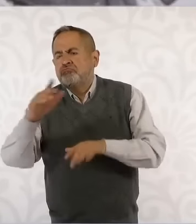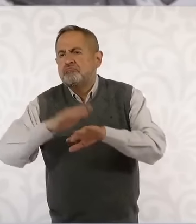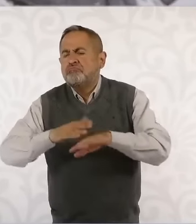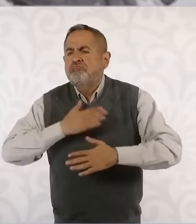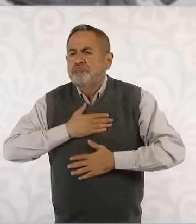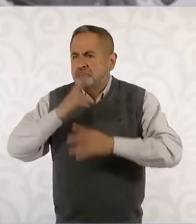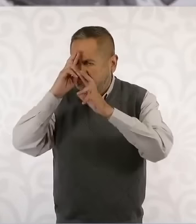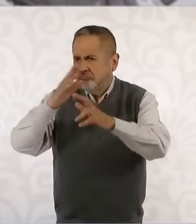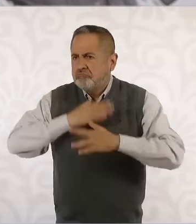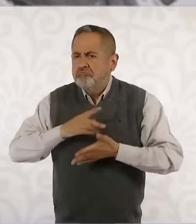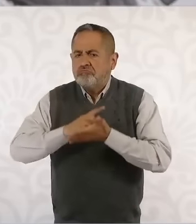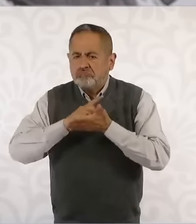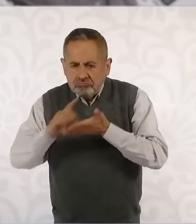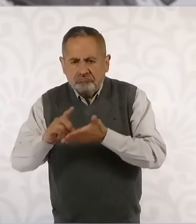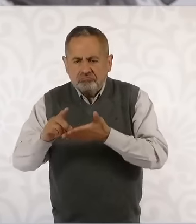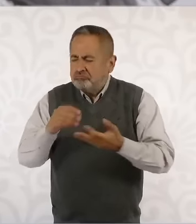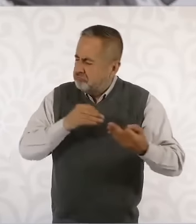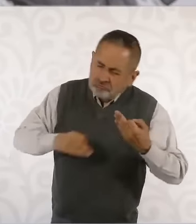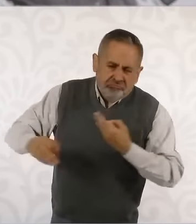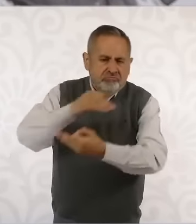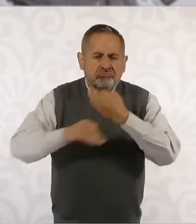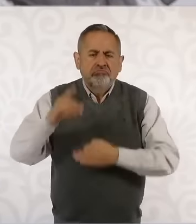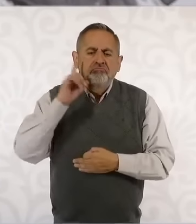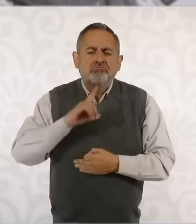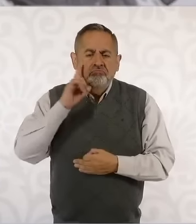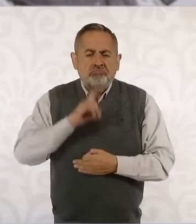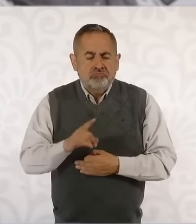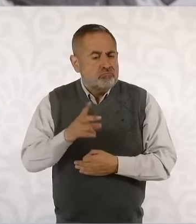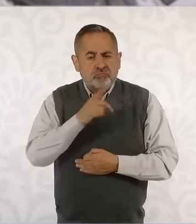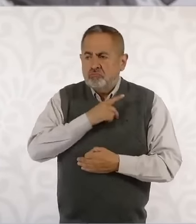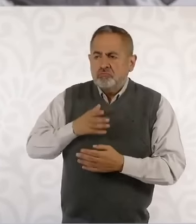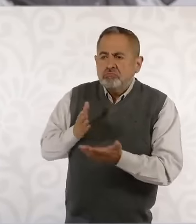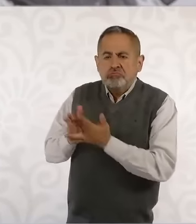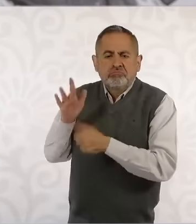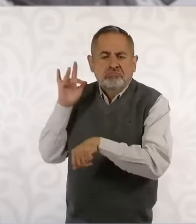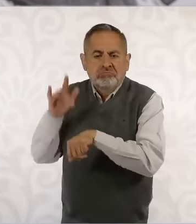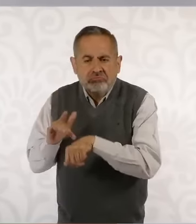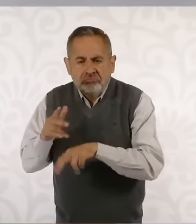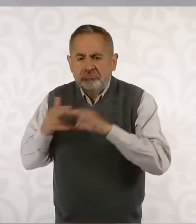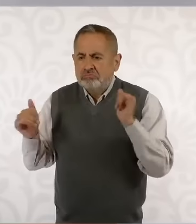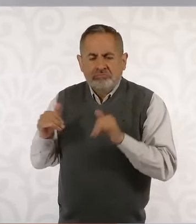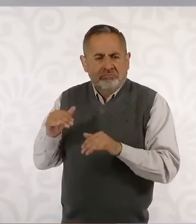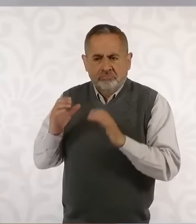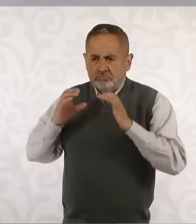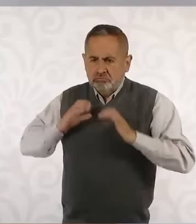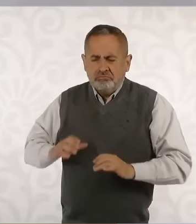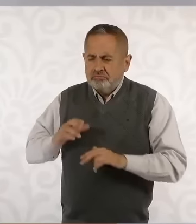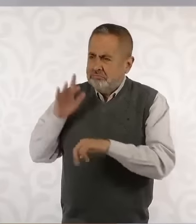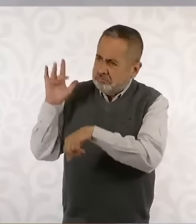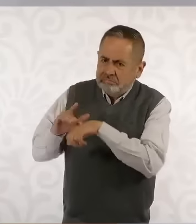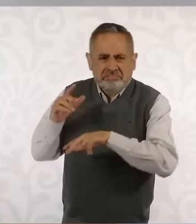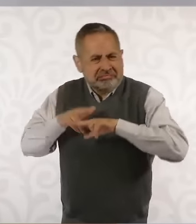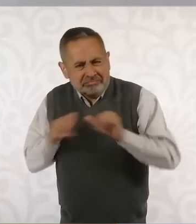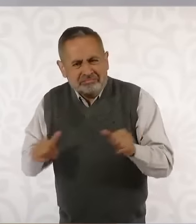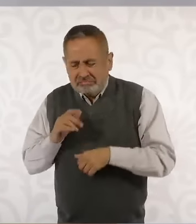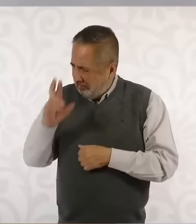las mujeres mexicanas, el que no se ha vulnerado su espacio, su cuerpo, pero además que tengamos la